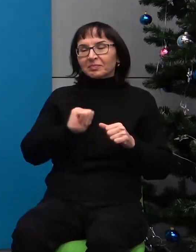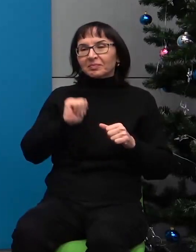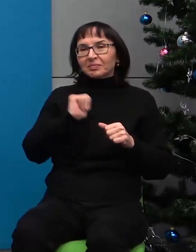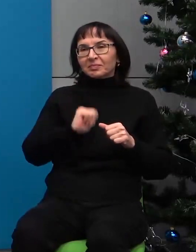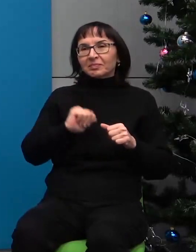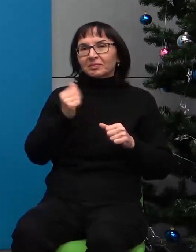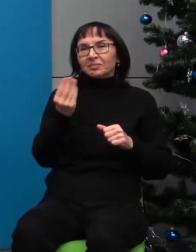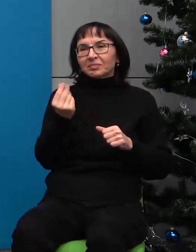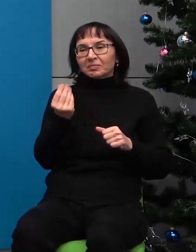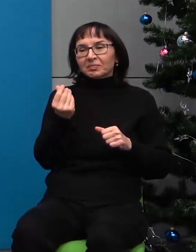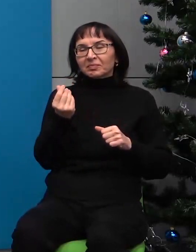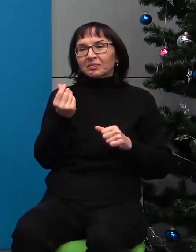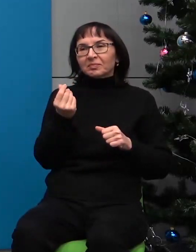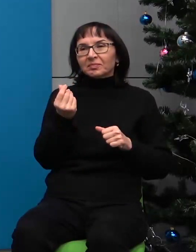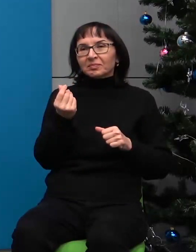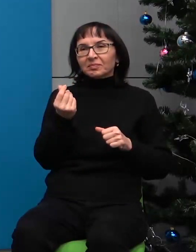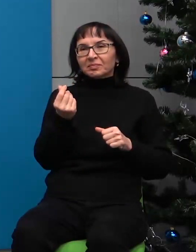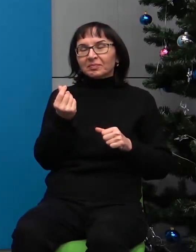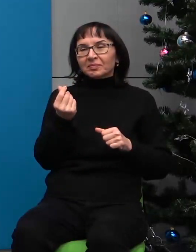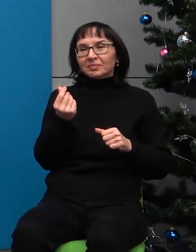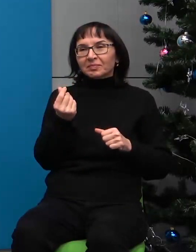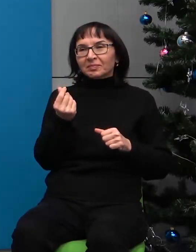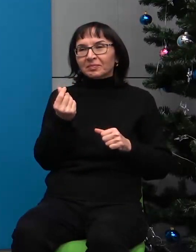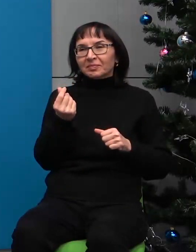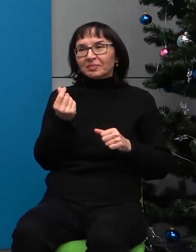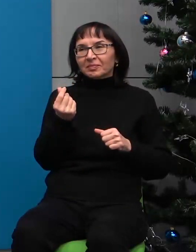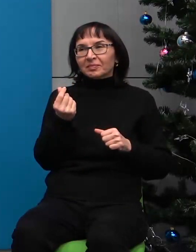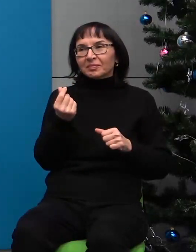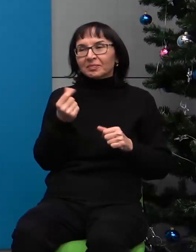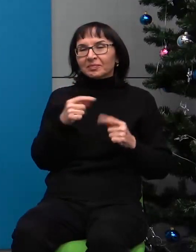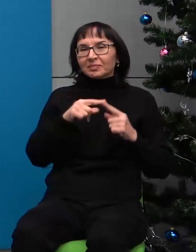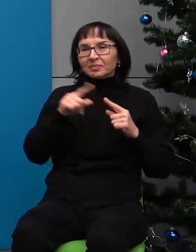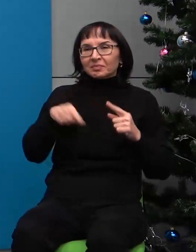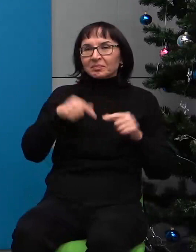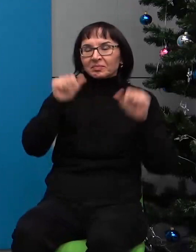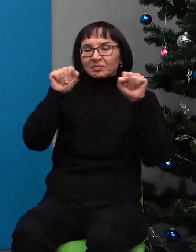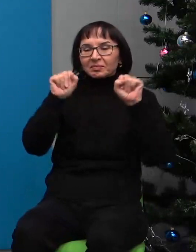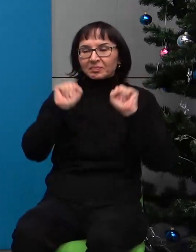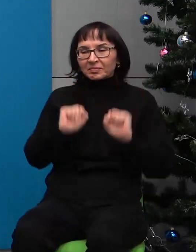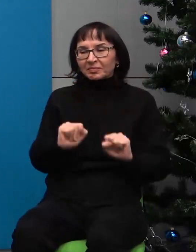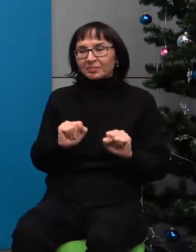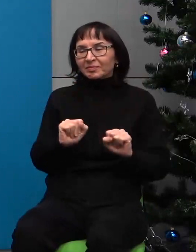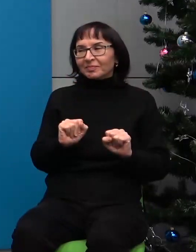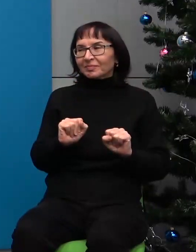Tak jak się na lista nasza z emeryturą czeka czy z rentą, to my tak czekamy z Markiem przy oknie.